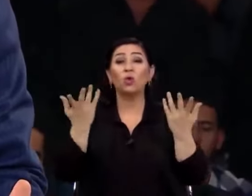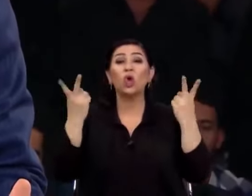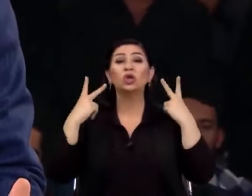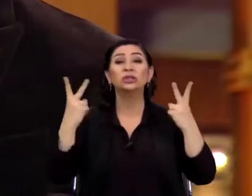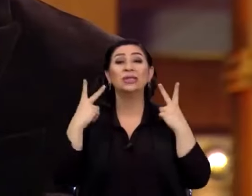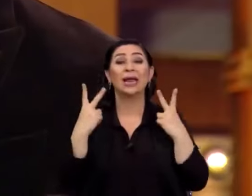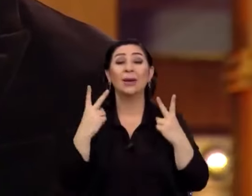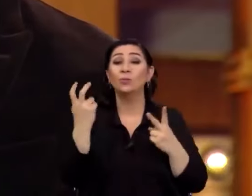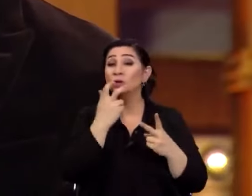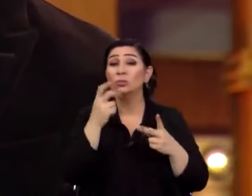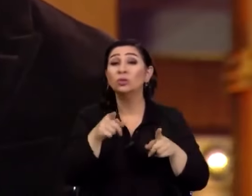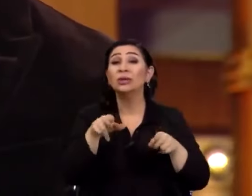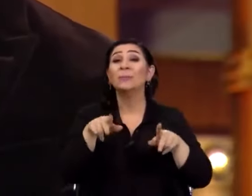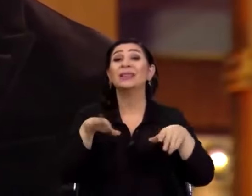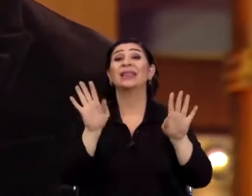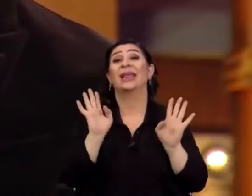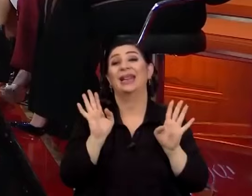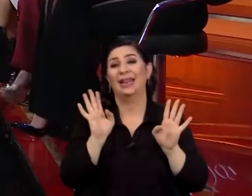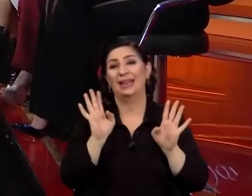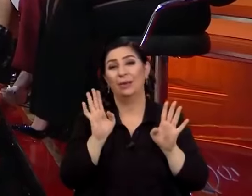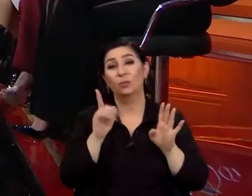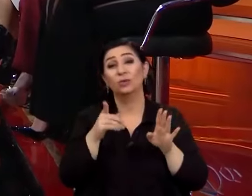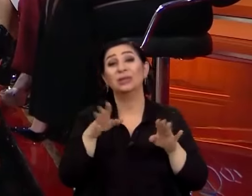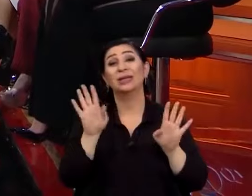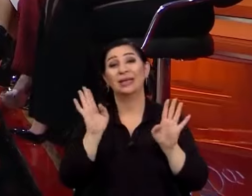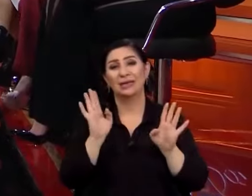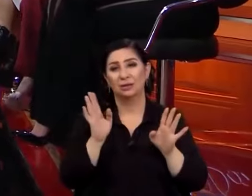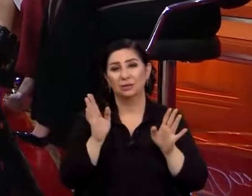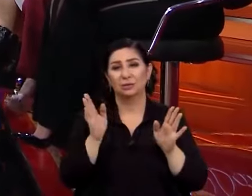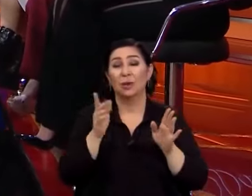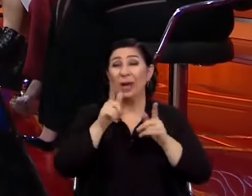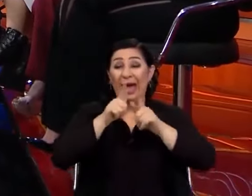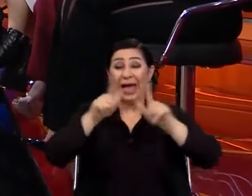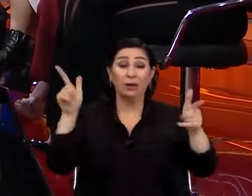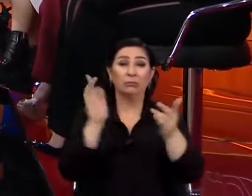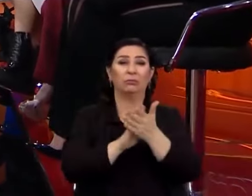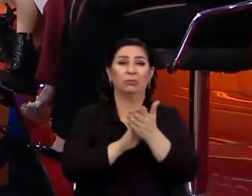ama bu müzik böyle bir şey değil ş diye bağa ça söyleyene de